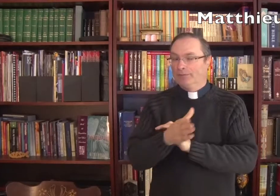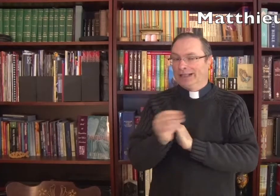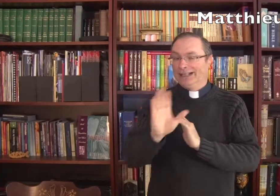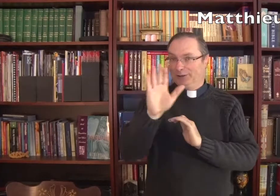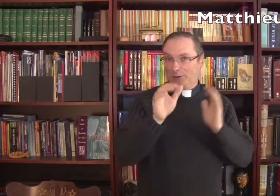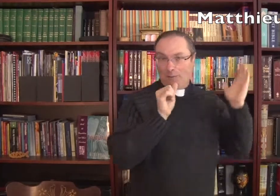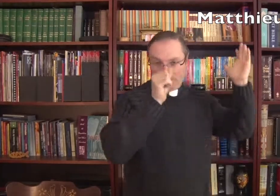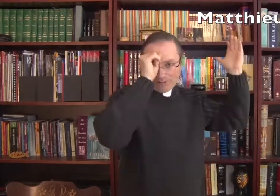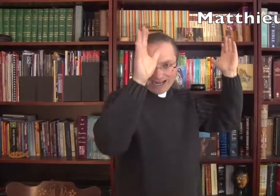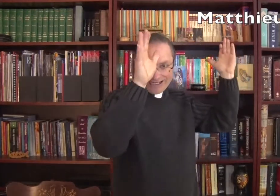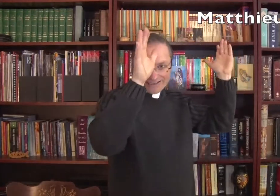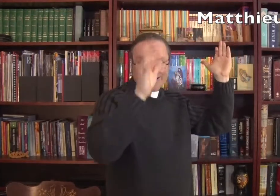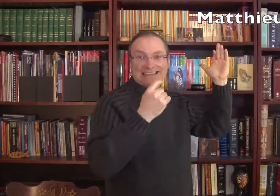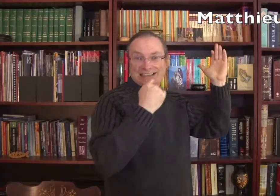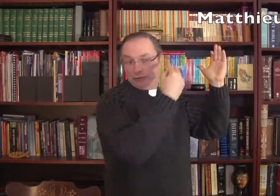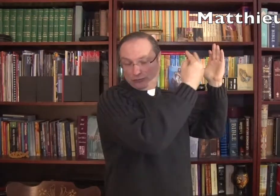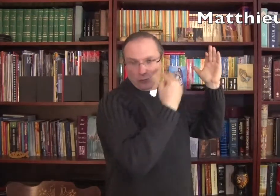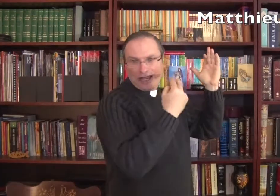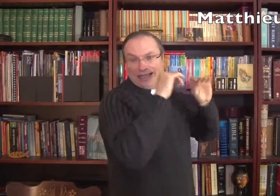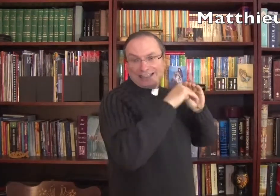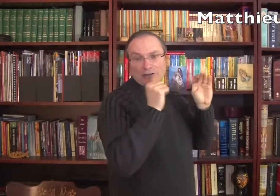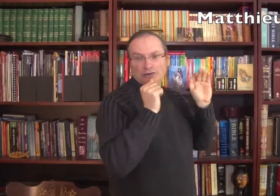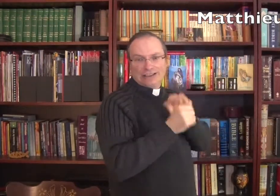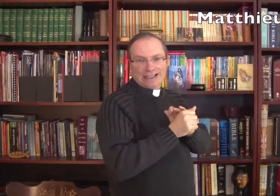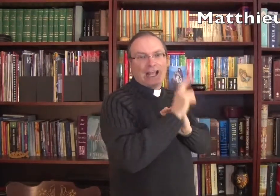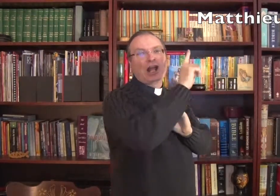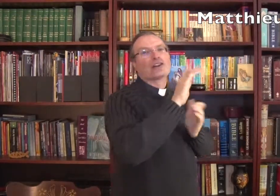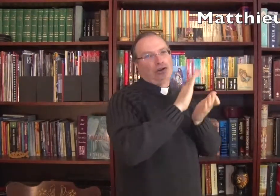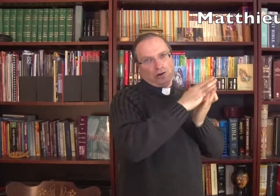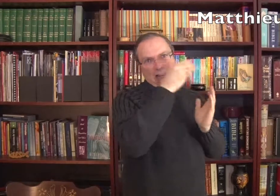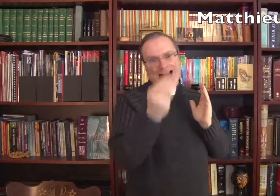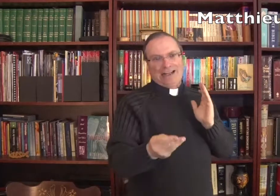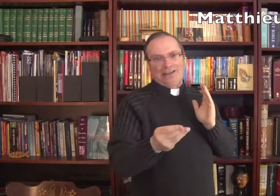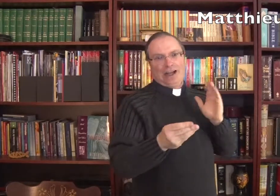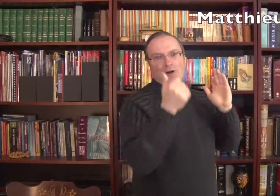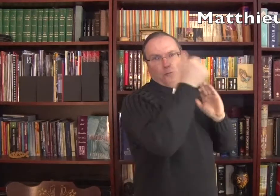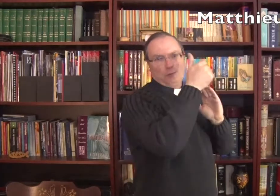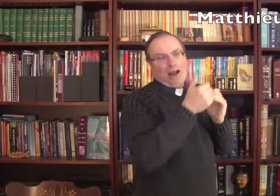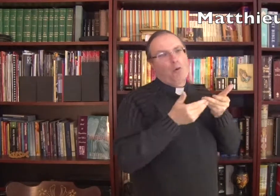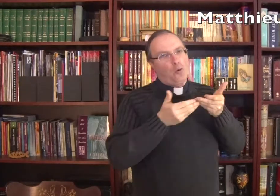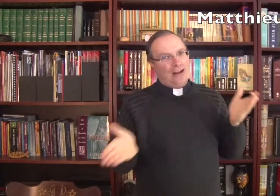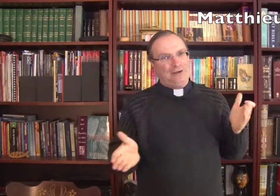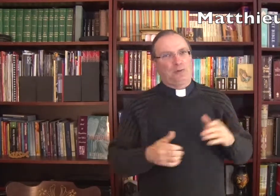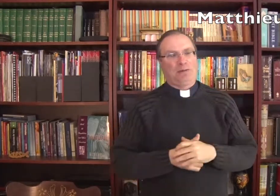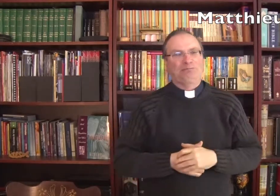et ton Père, qui voit dans le secret, te le rendra [lui-même ouvertement].